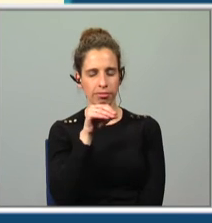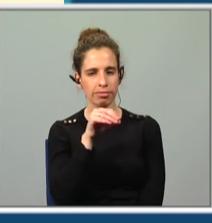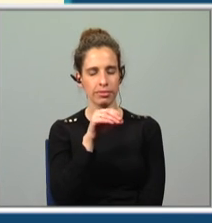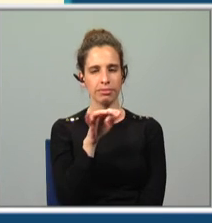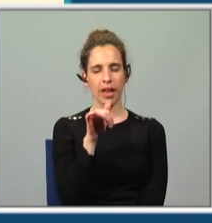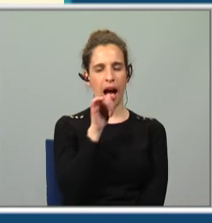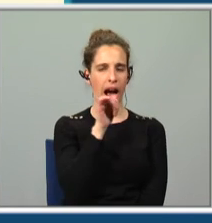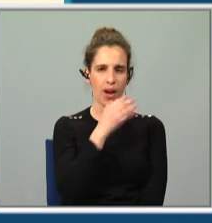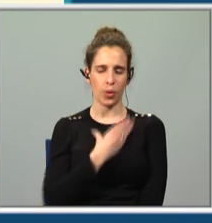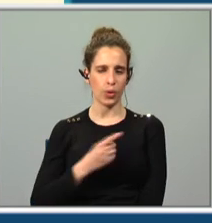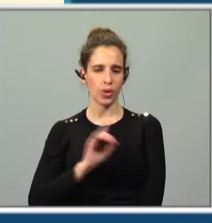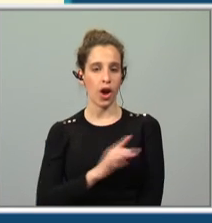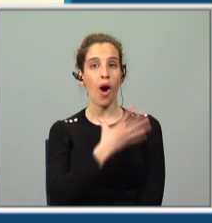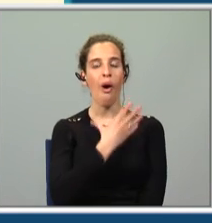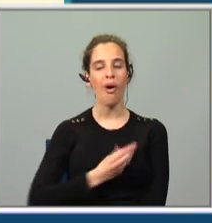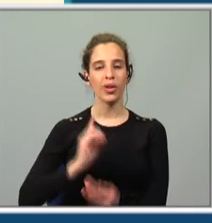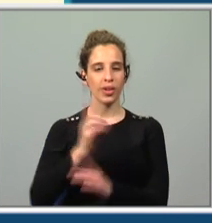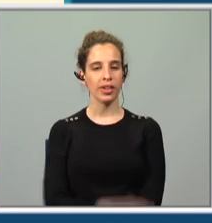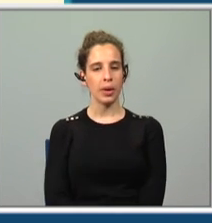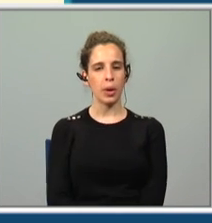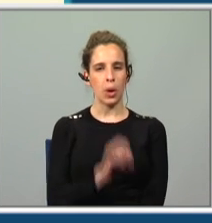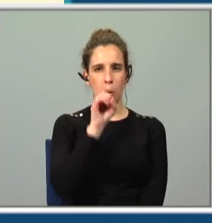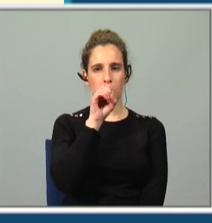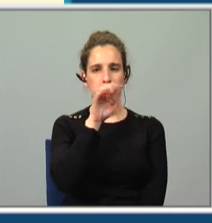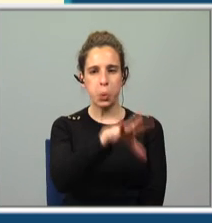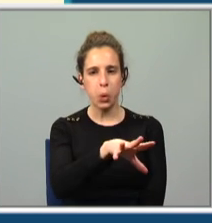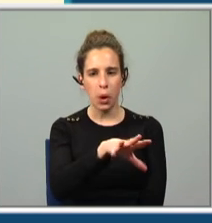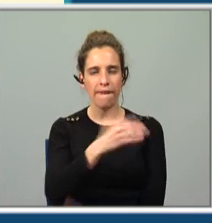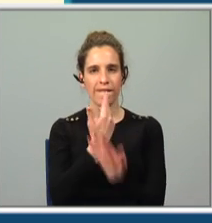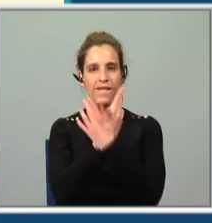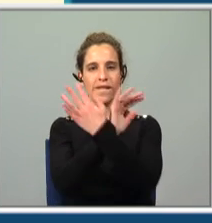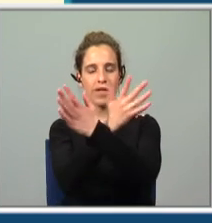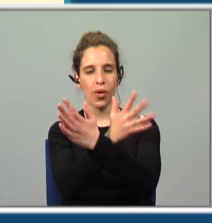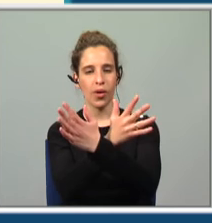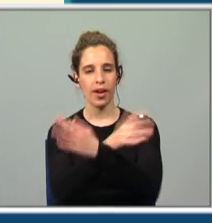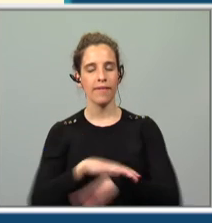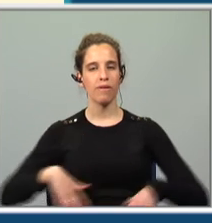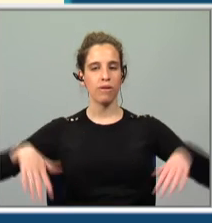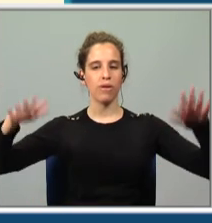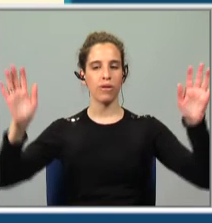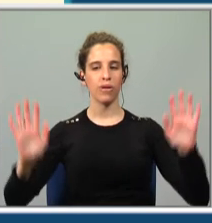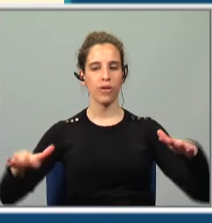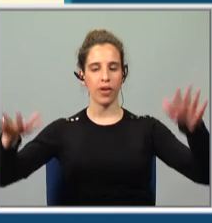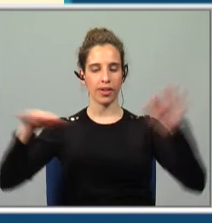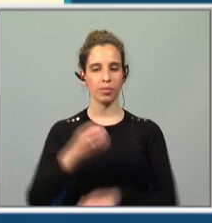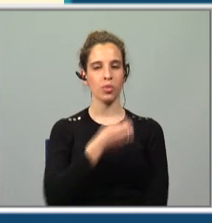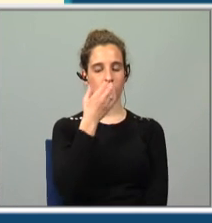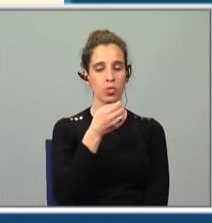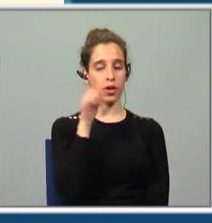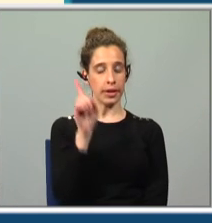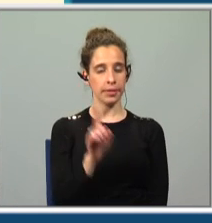gostam de água gostam que de cuspir fogo e de voar muito bem aqui tínhamos uma 他們喜歡水 他們喜歡噴火為了在這裡飛得很好，我們有一個